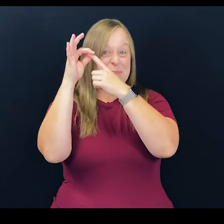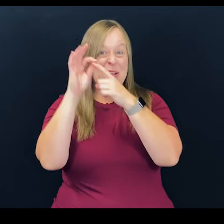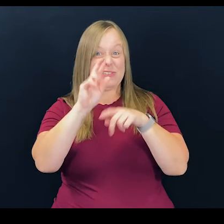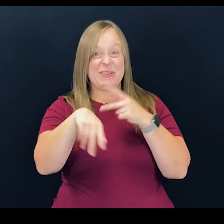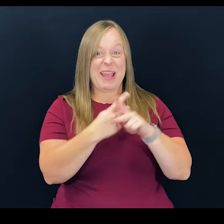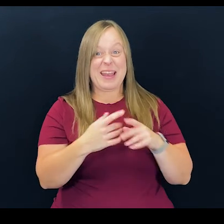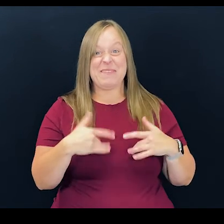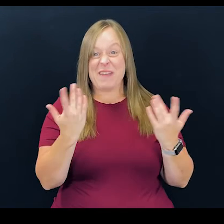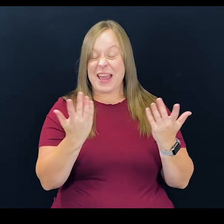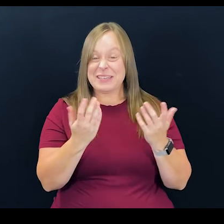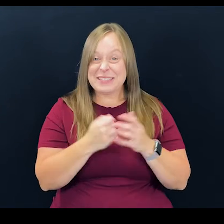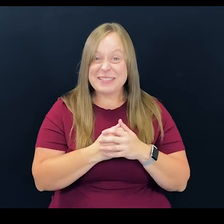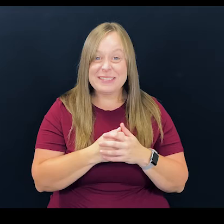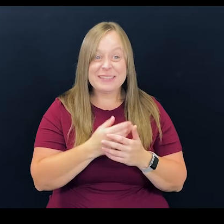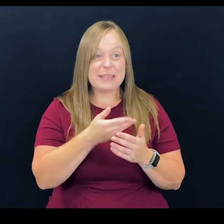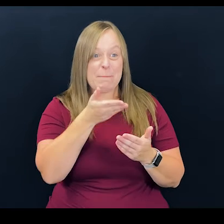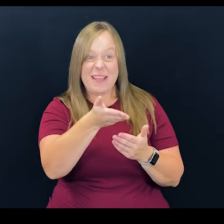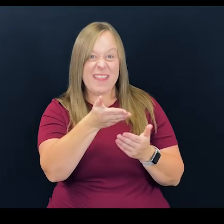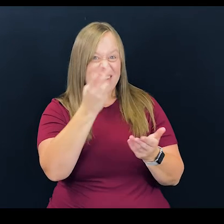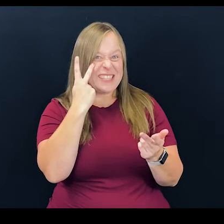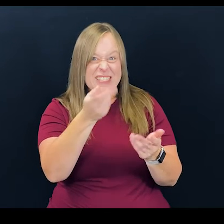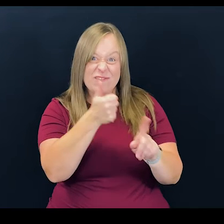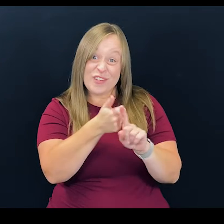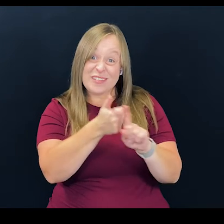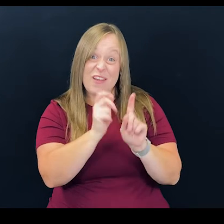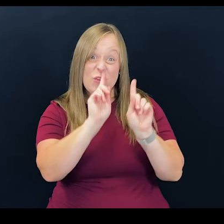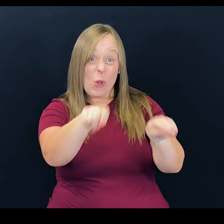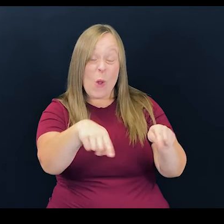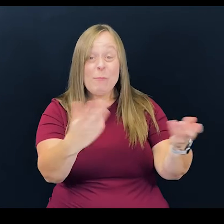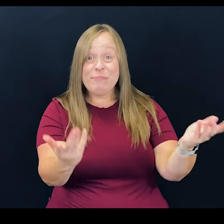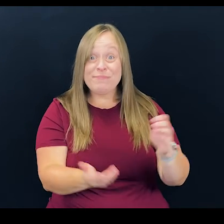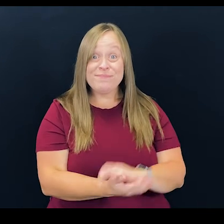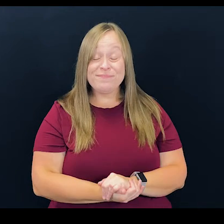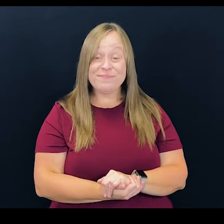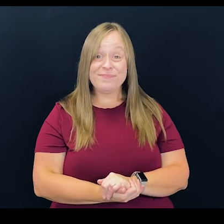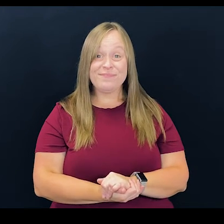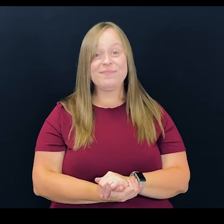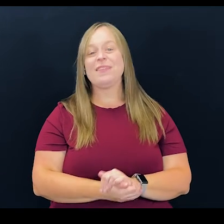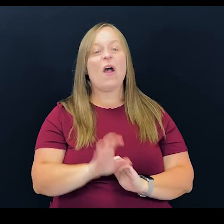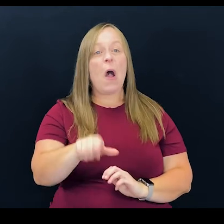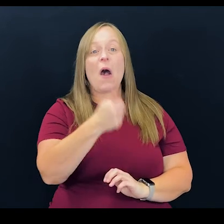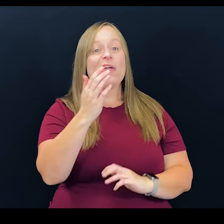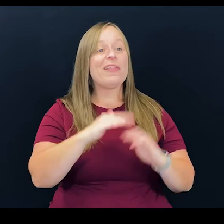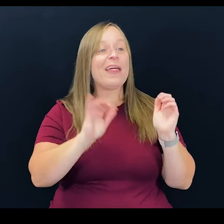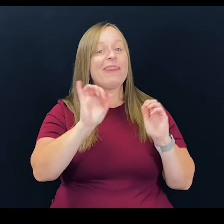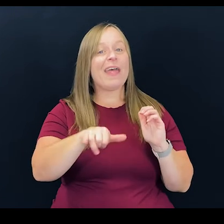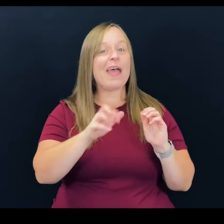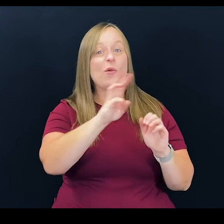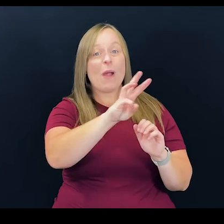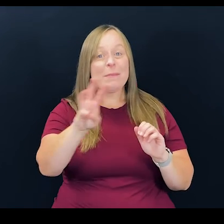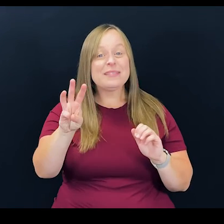Es la mejor manera de estar allí en lleno y presenciarlo. Aparte de eso, está el website.